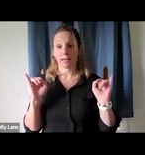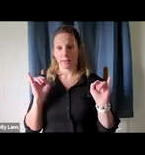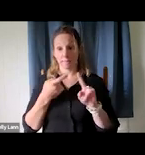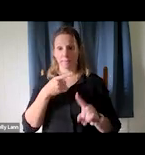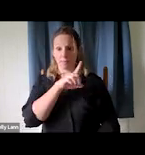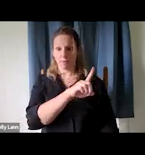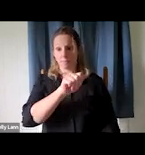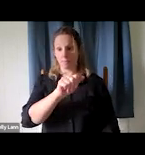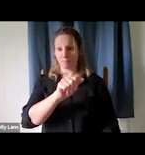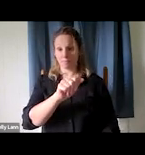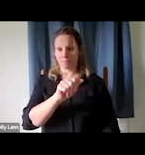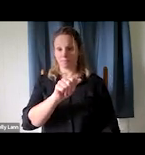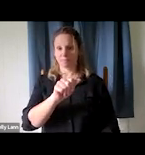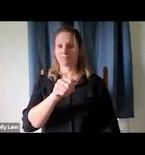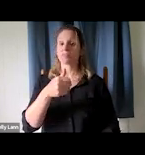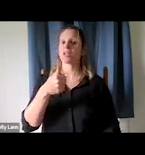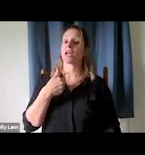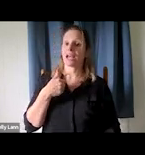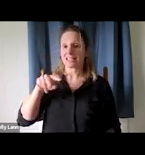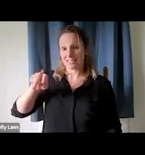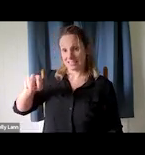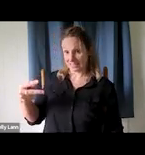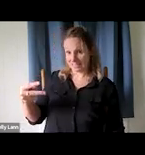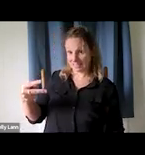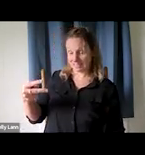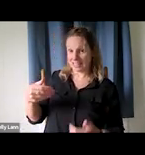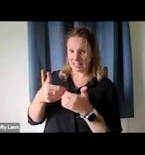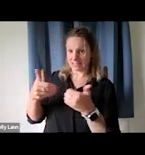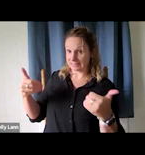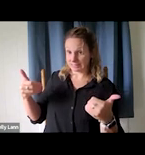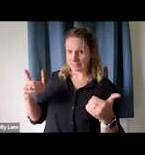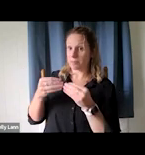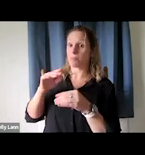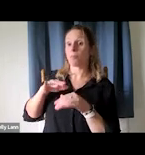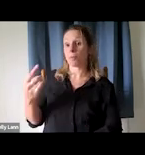El reclamante ha adquirido una segunda o múltiples deficiencias incapacitantes nuevas